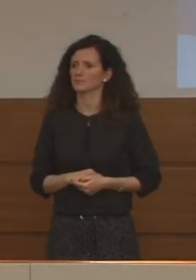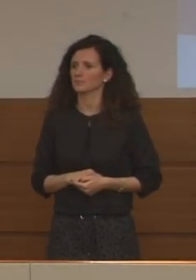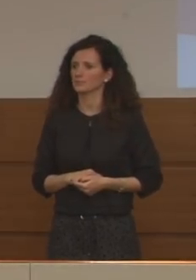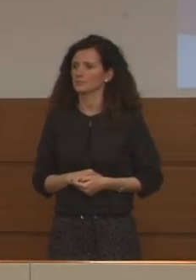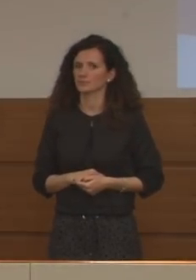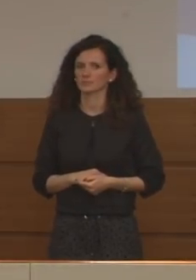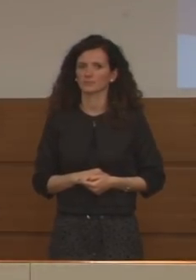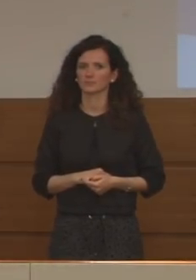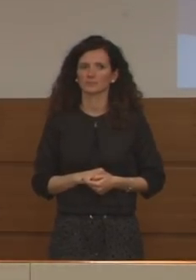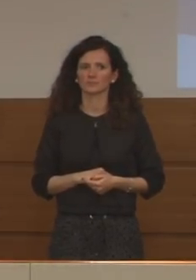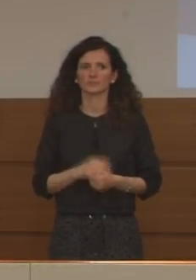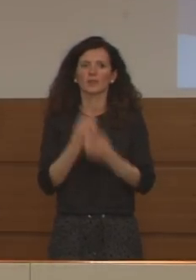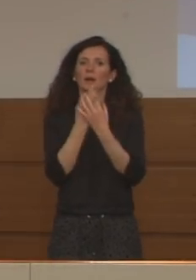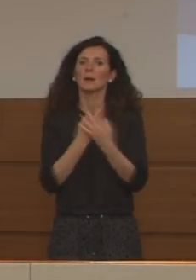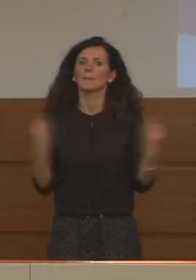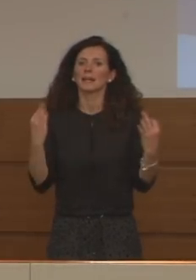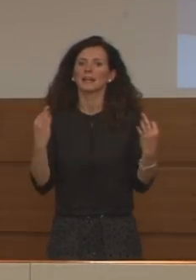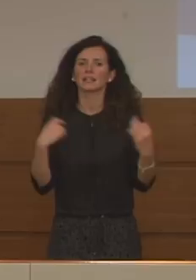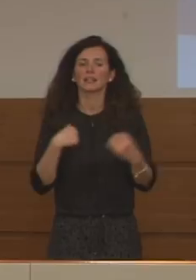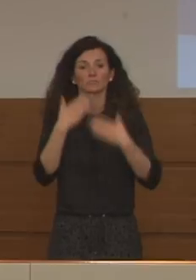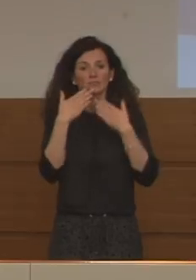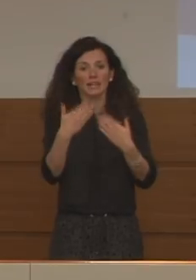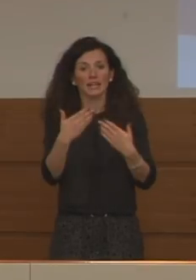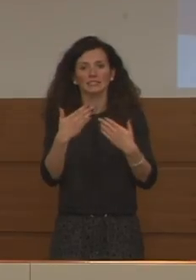Bene, allora vi ringraziamo. Buona serata.